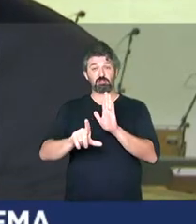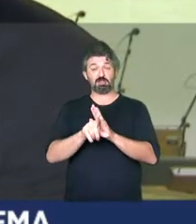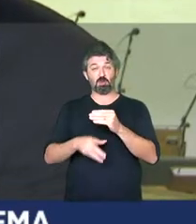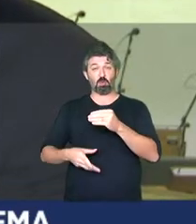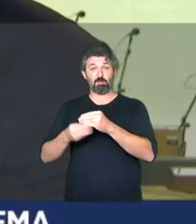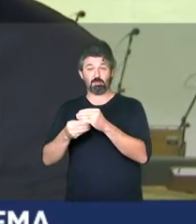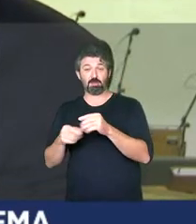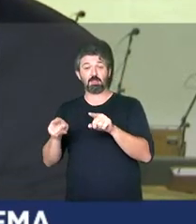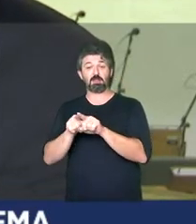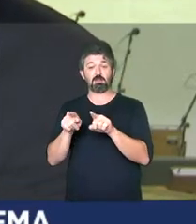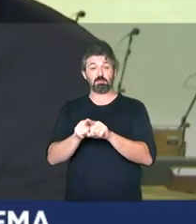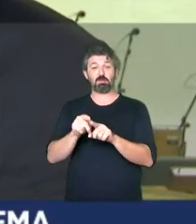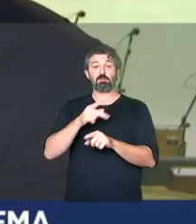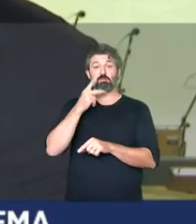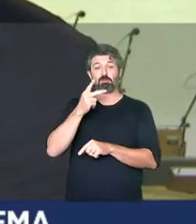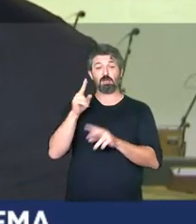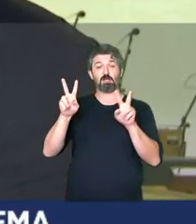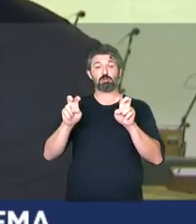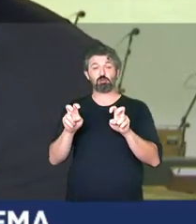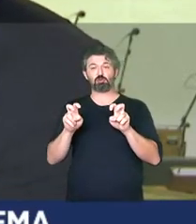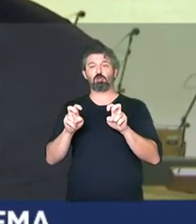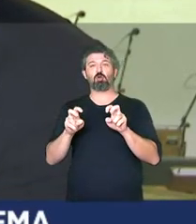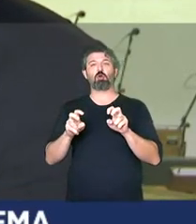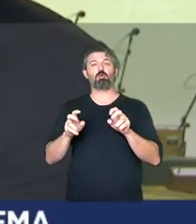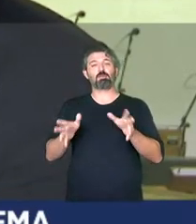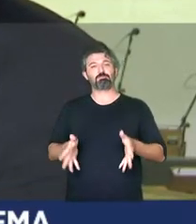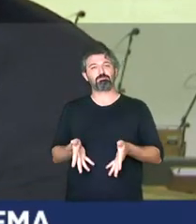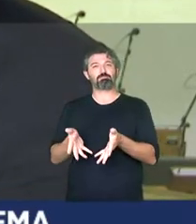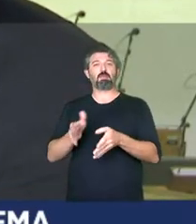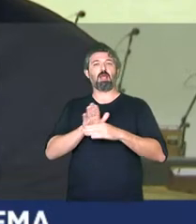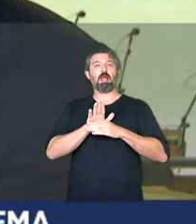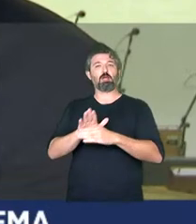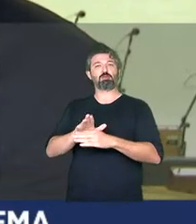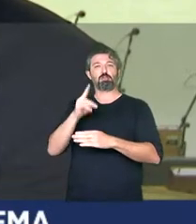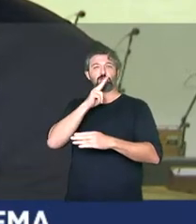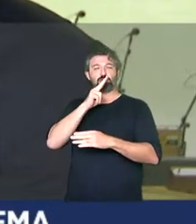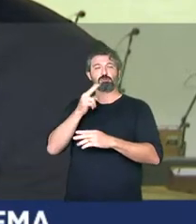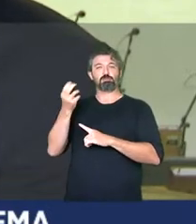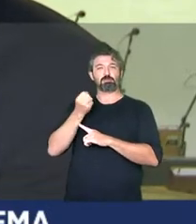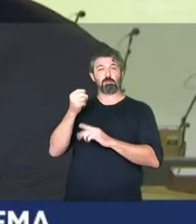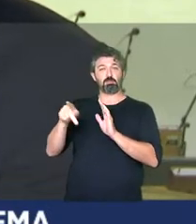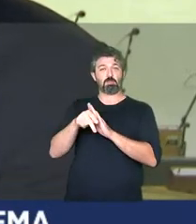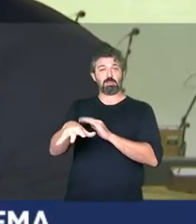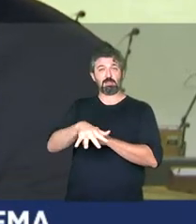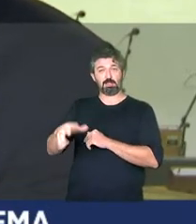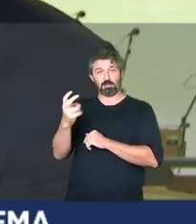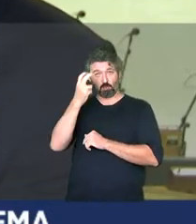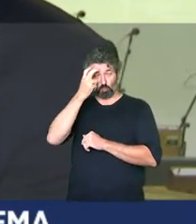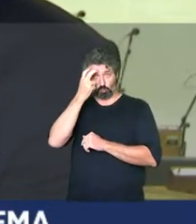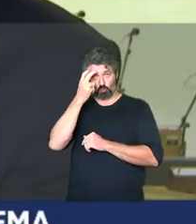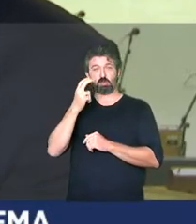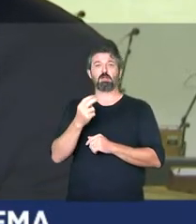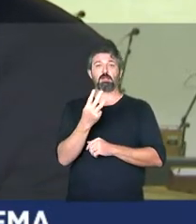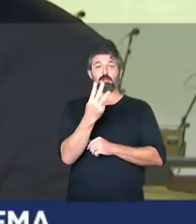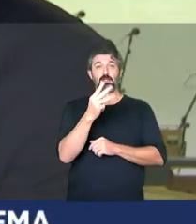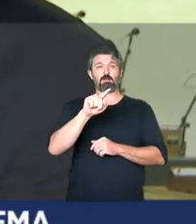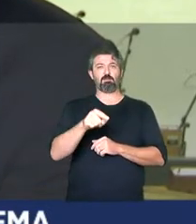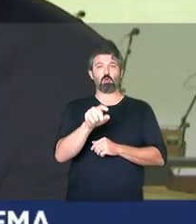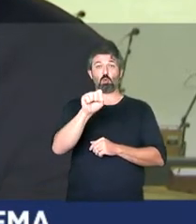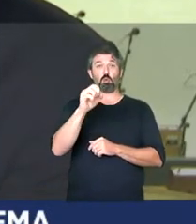DETERMINADO, UM PROJETO DE LEI COMPLEMENTAR QUE TRATA... DO INCENTIVO... DA AJUDA EMERGENCIAL AO SETOR